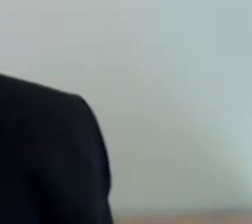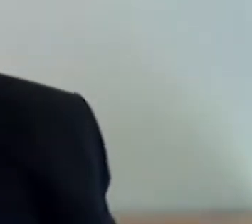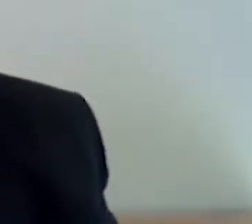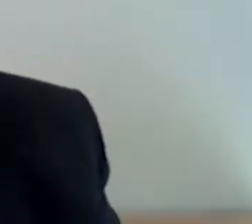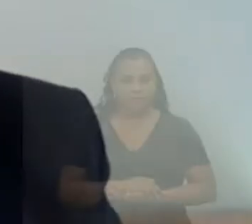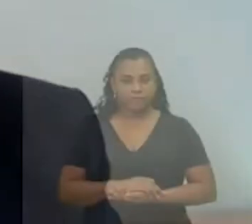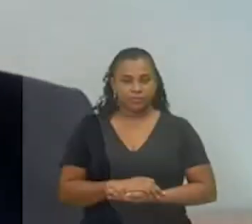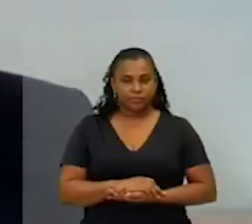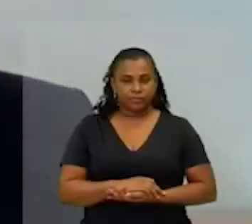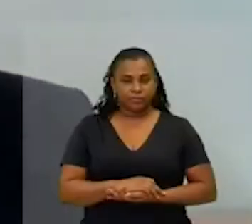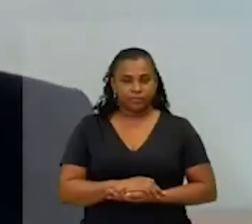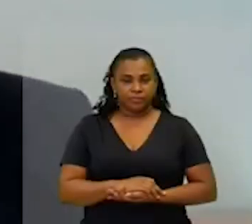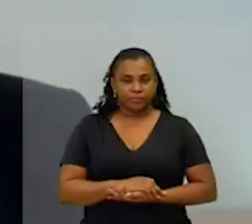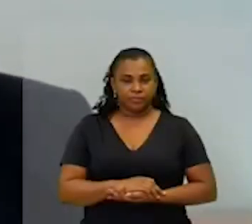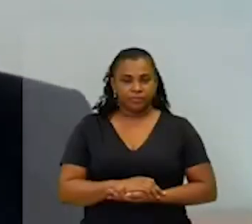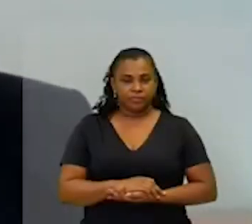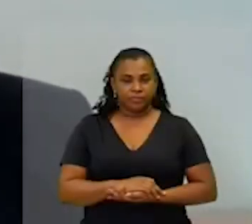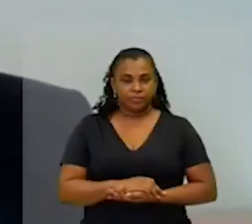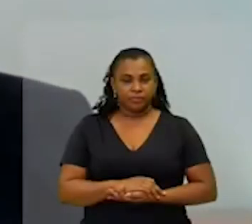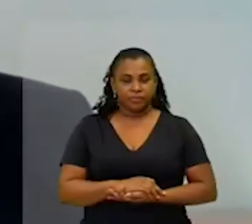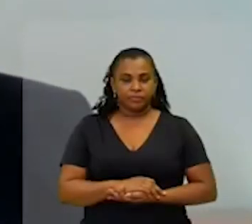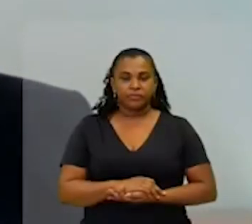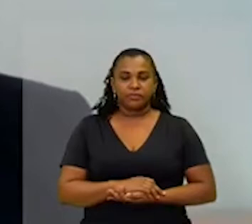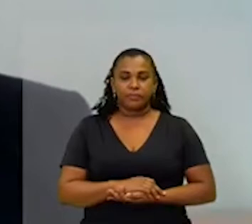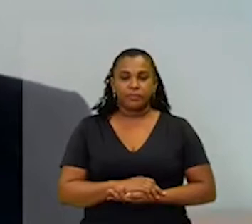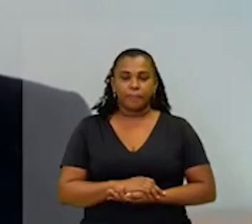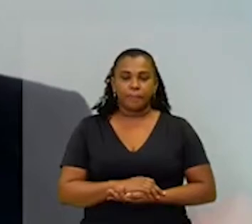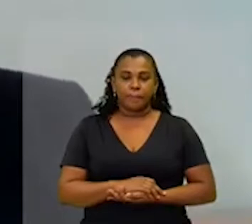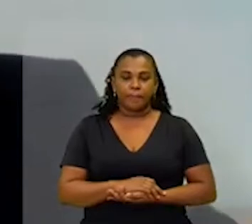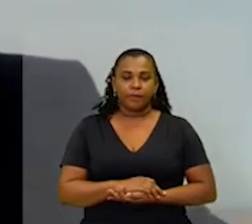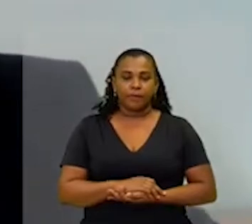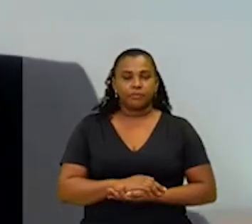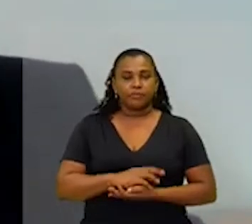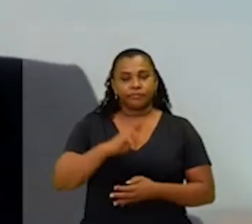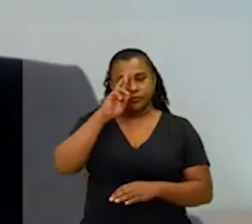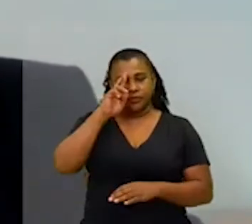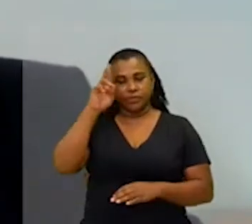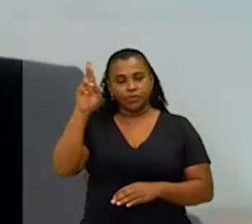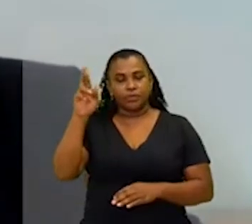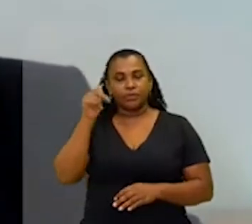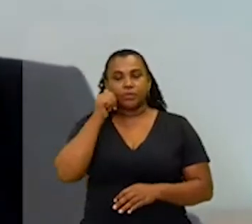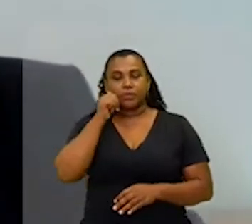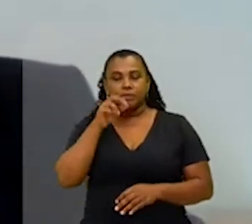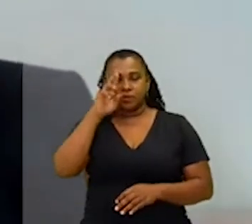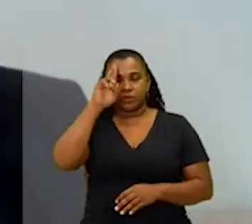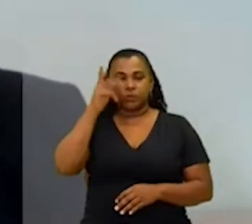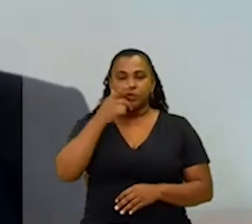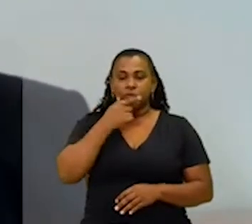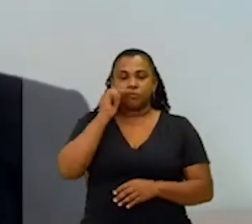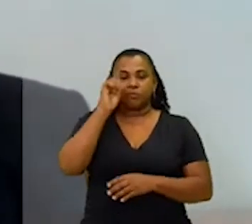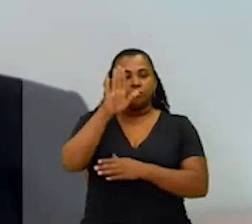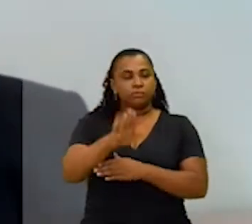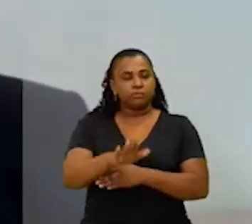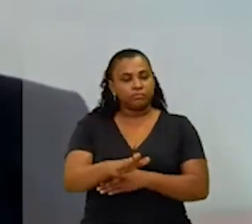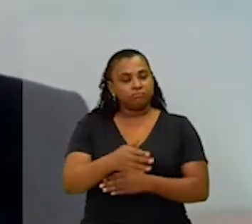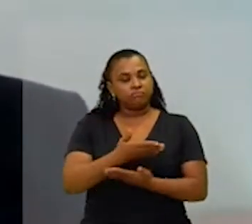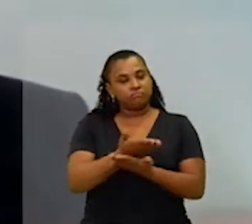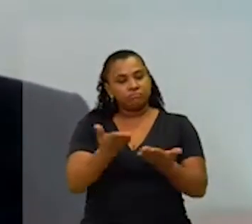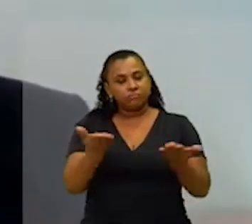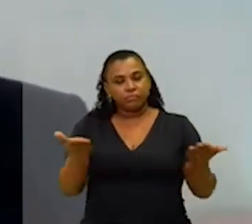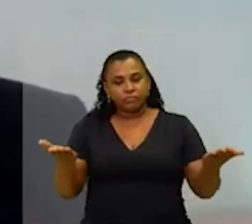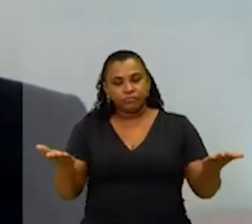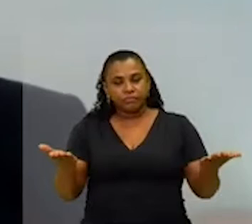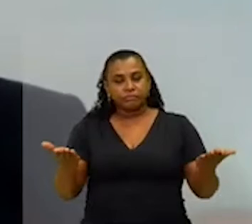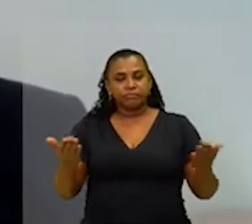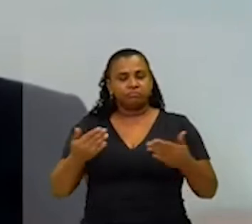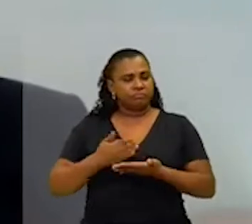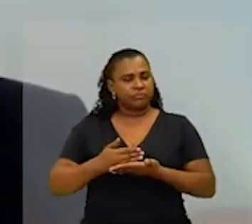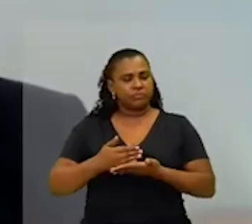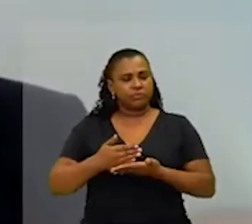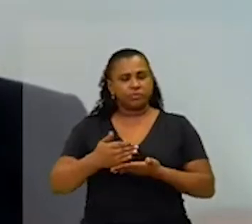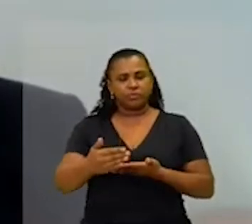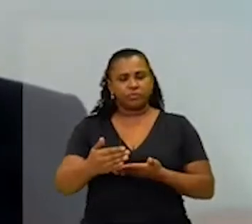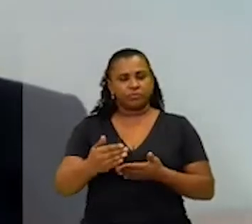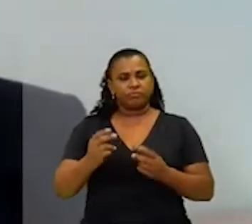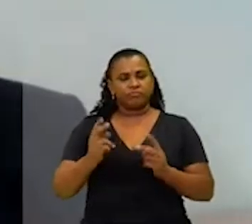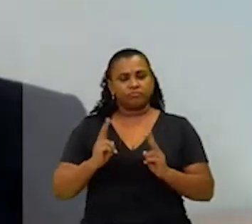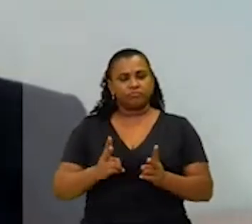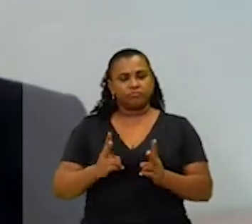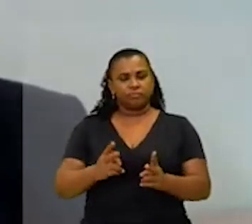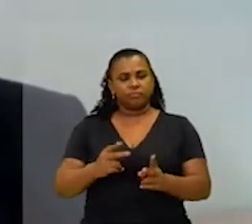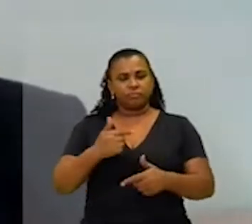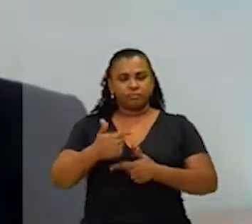senhoras e senhores 68 Boa tarde daremos continuidade EA seguir o trabalho os do evento de